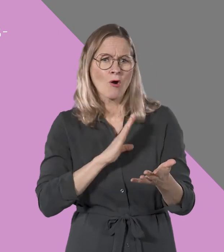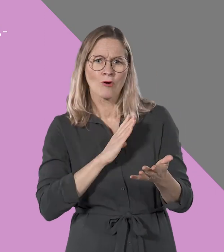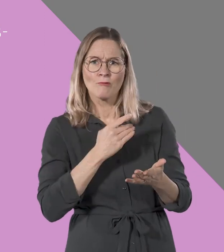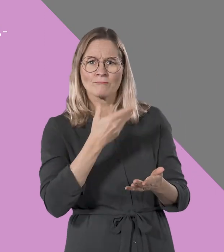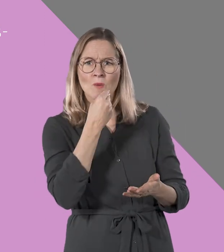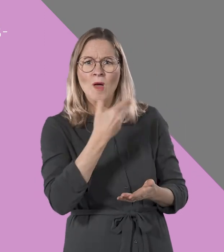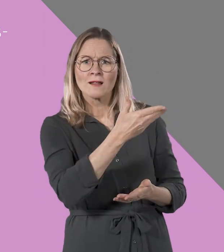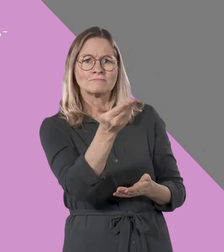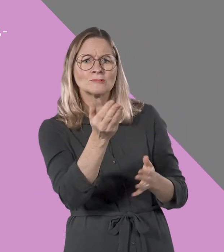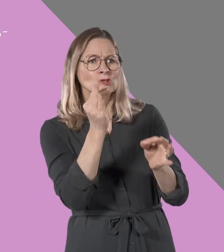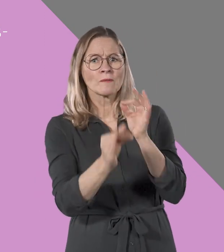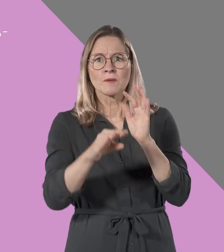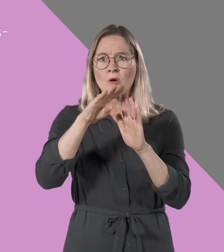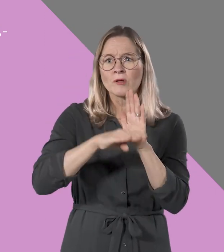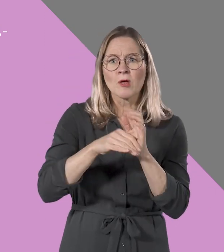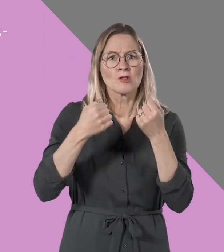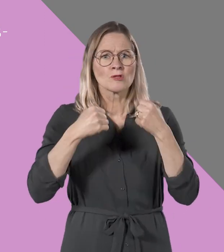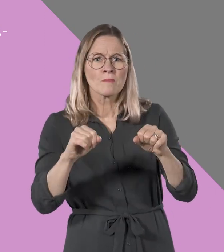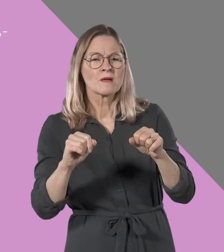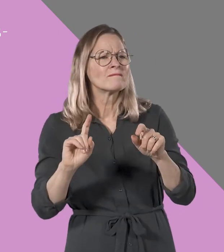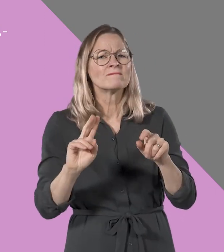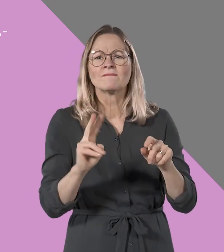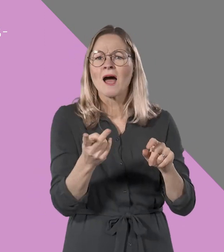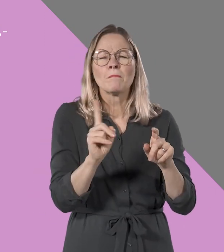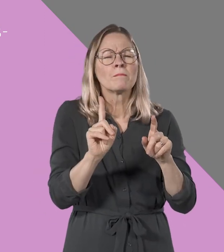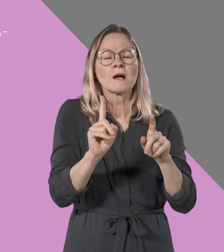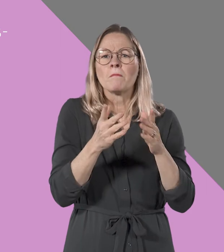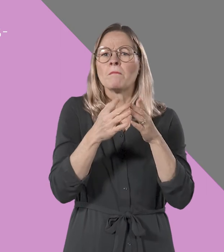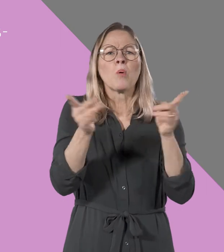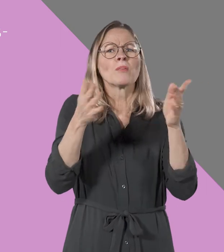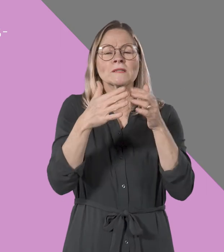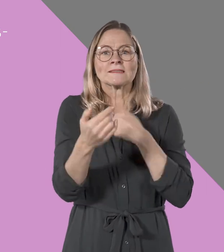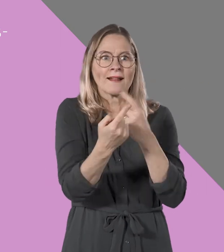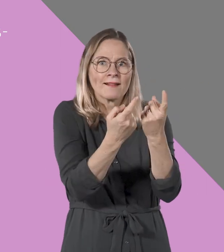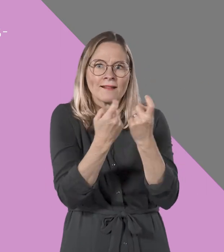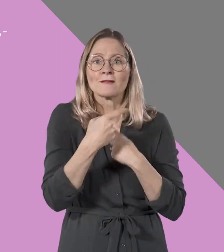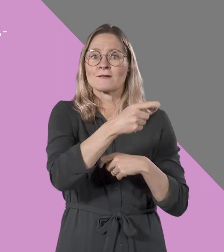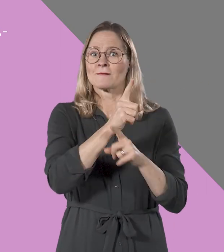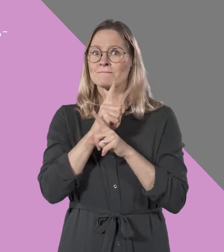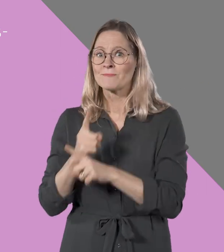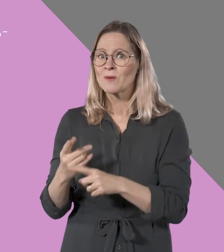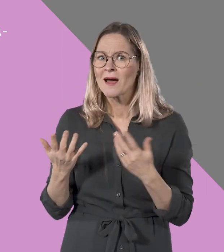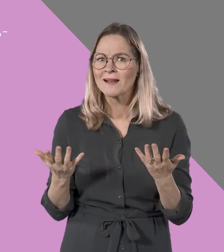Onko heille suunnattua sopivaa ohjelmaa ja toimintaa, - vai millä muulla nuoria voisi houkutella mukaan?